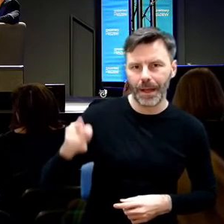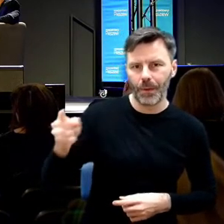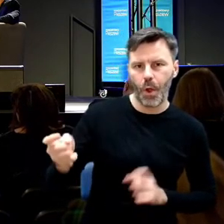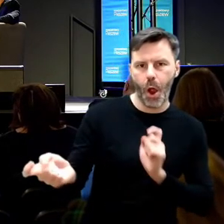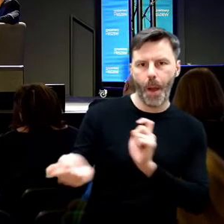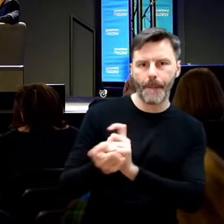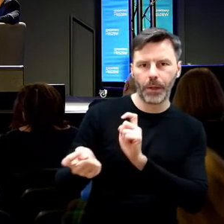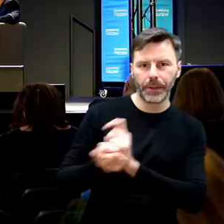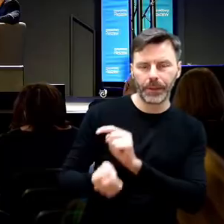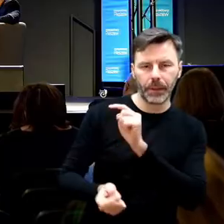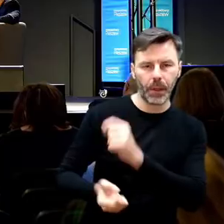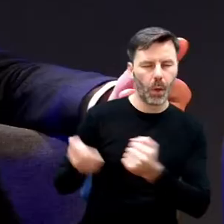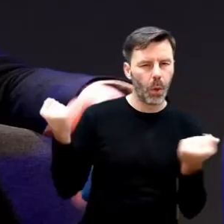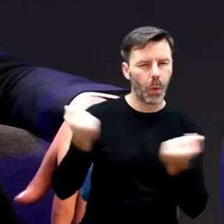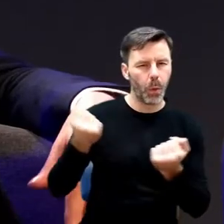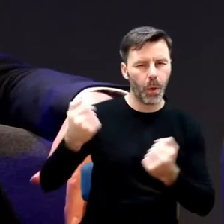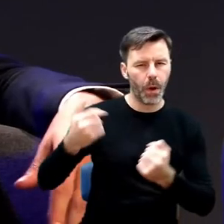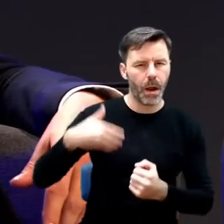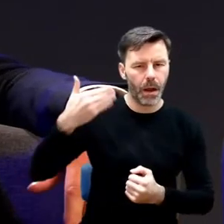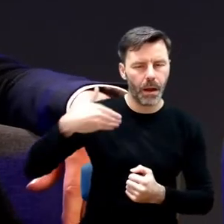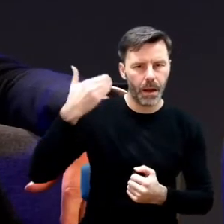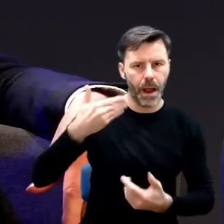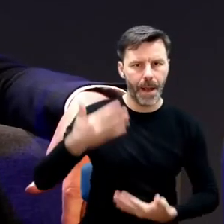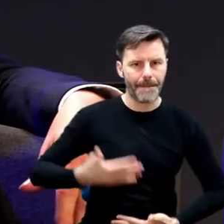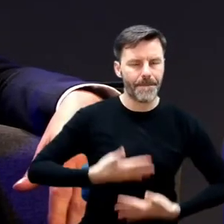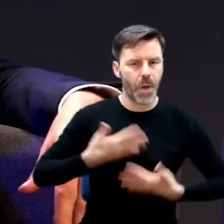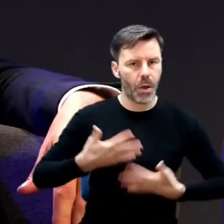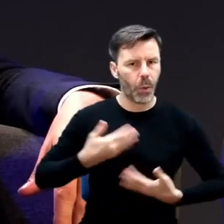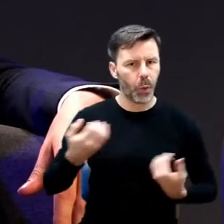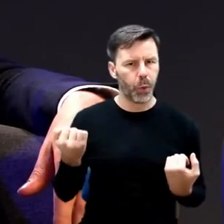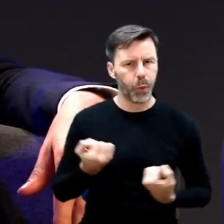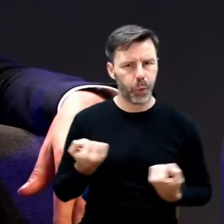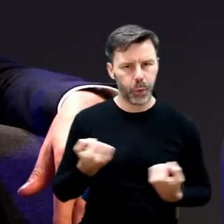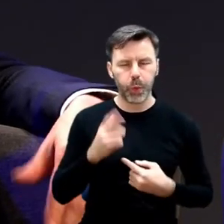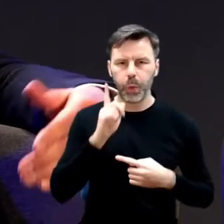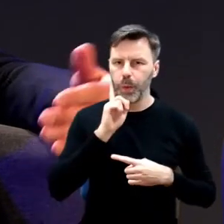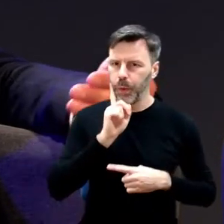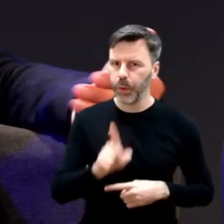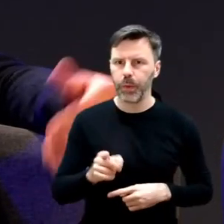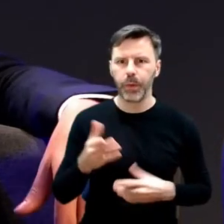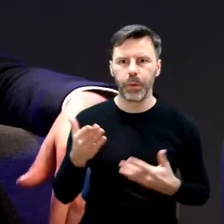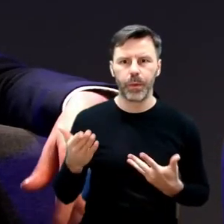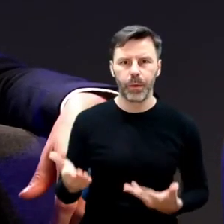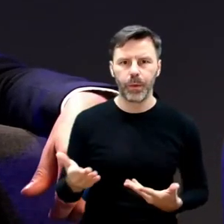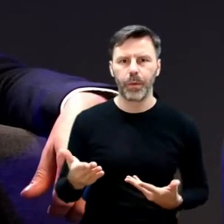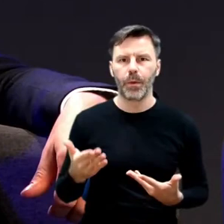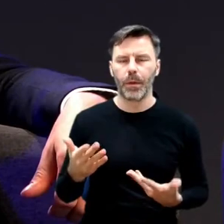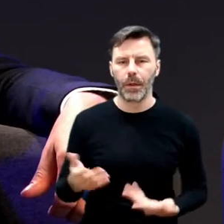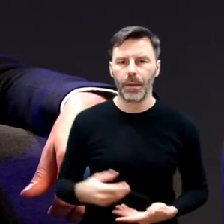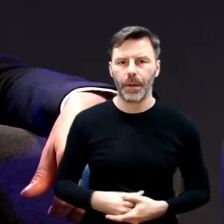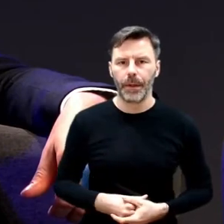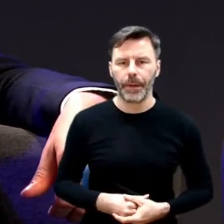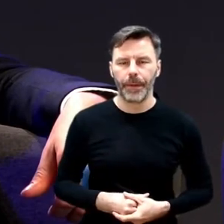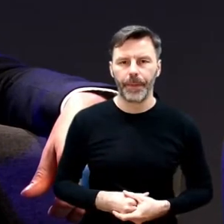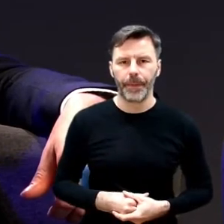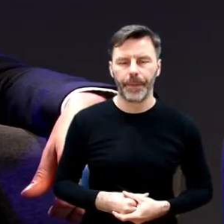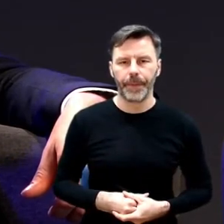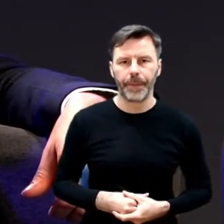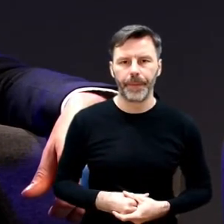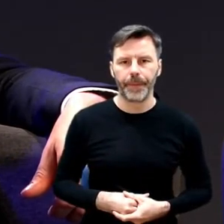Rzeczywiście takie poruszające wypowiedzi także mieszkańców.